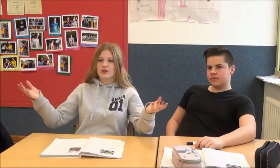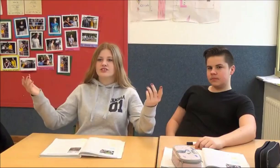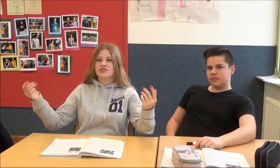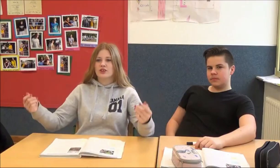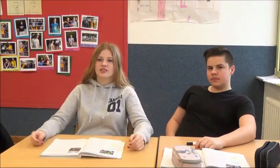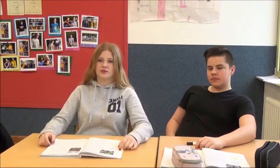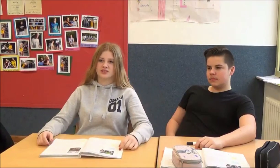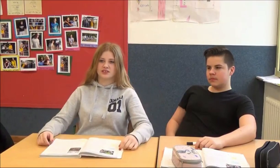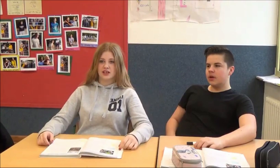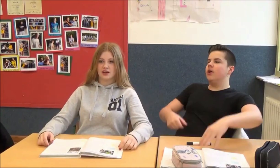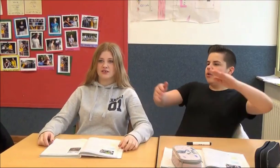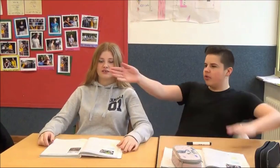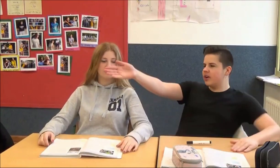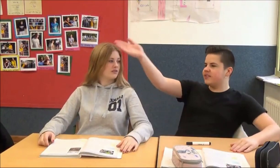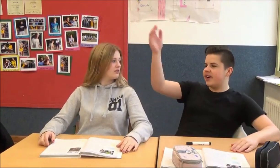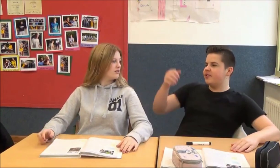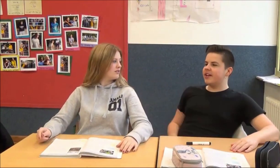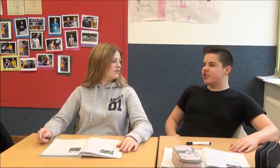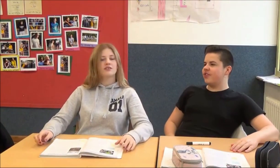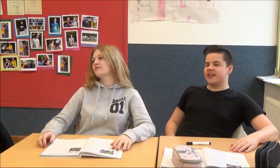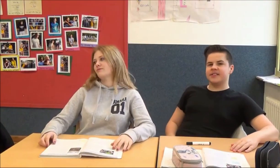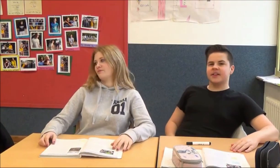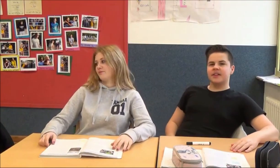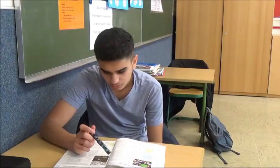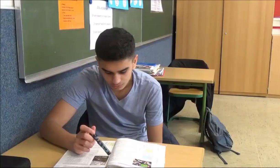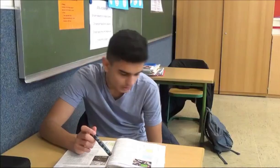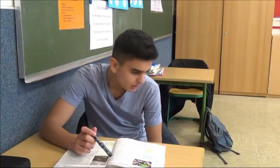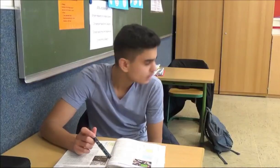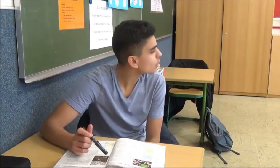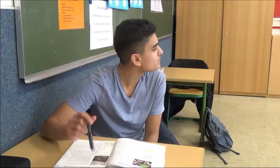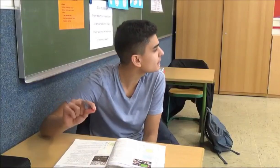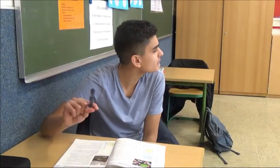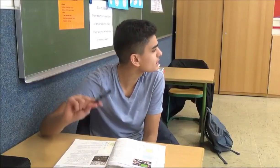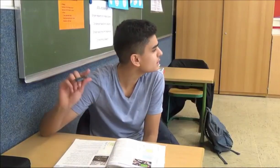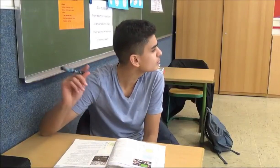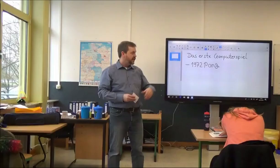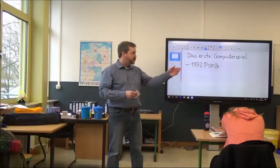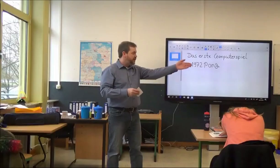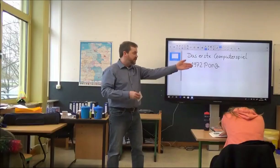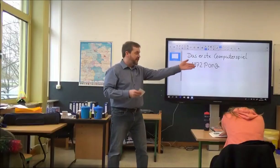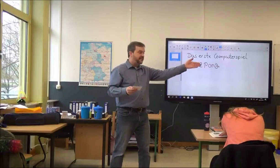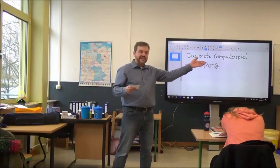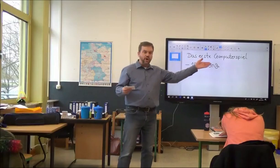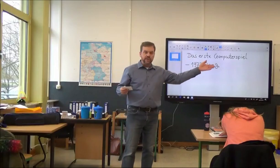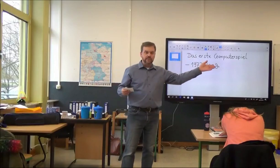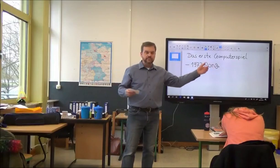Na, wer soll es denn sonst gewesen sein? Oder es war halt wieder der Schwarze. Tasemalek. Ich war das nicht. Stimmt, Zinar war es auch nicht.